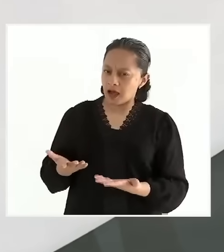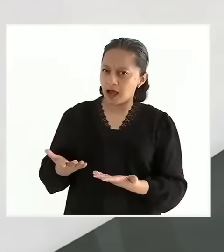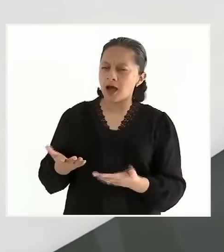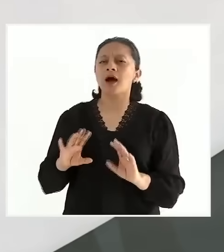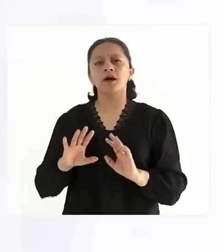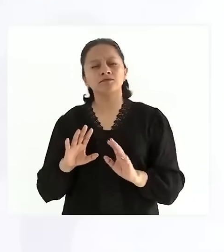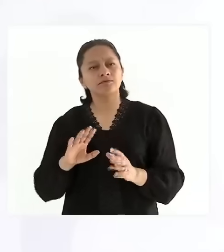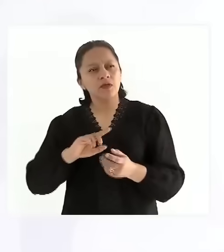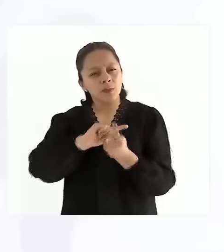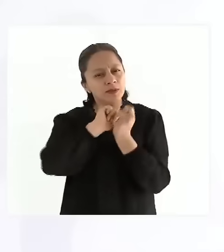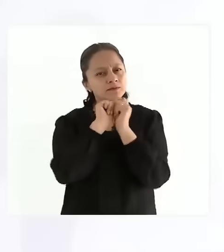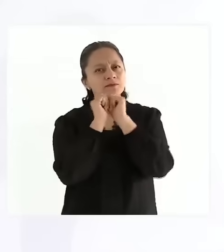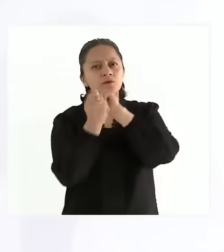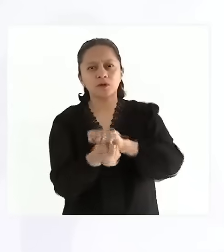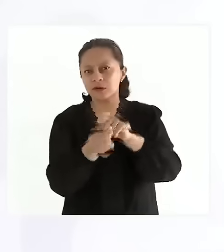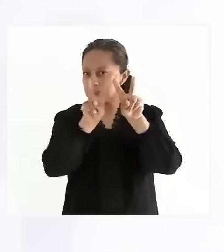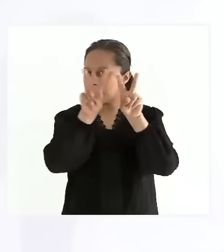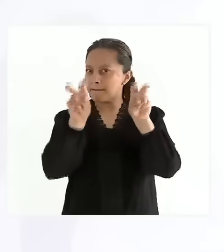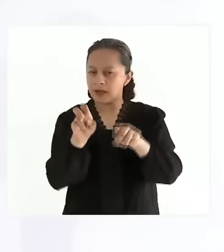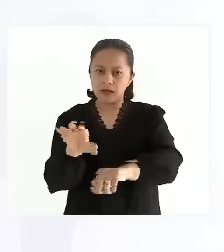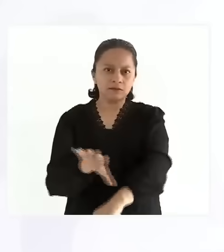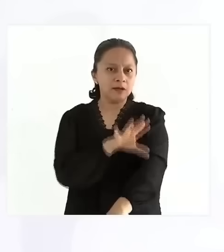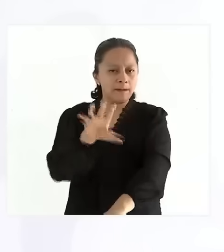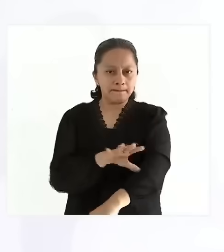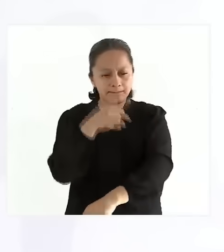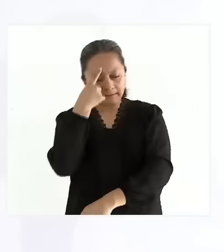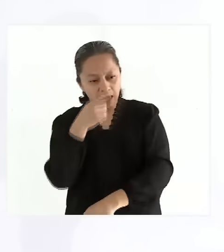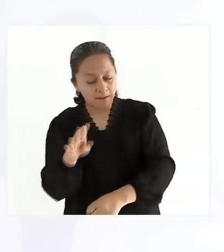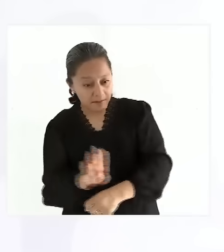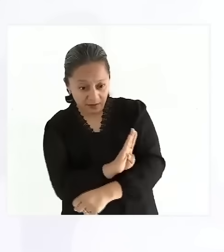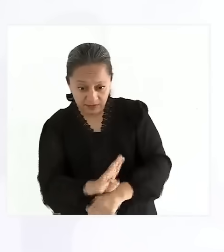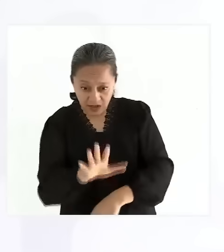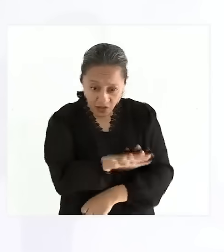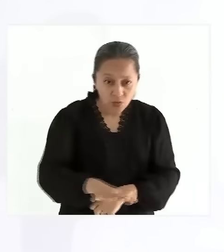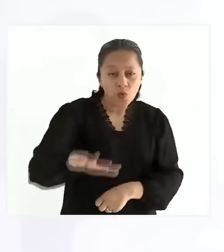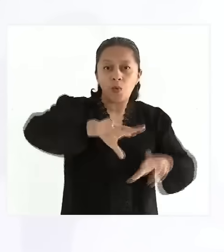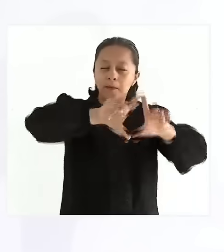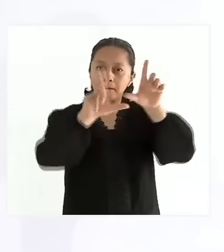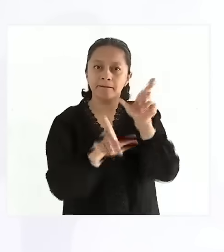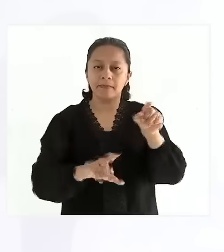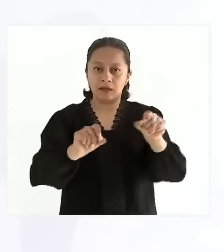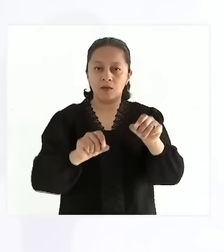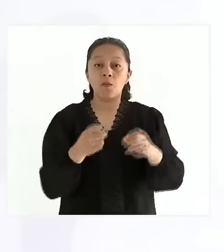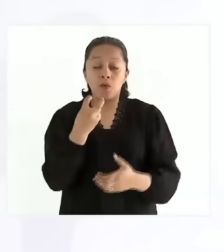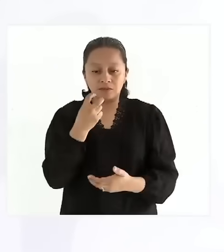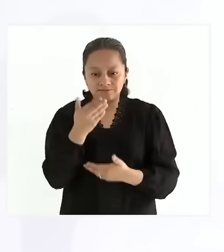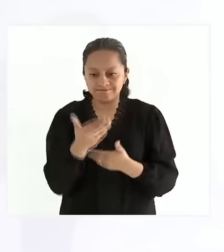transformación en el sector energía en beneficio del pueblo de México. Por ello, avanzamos en la